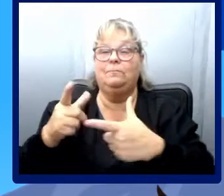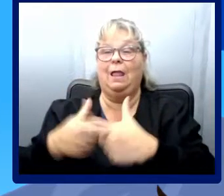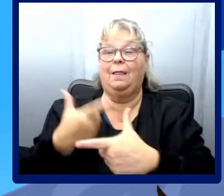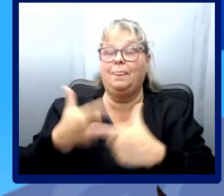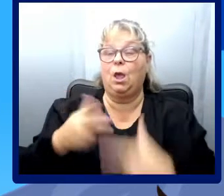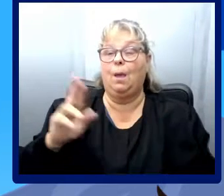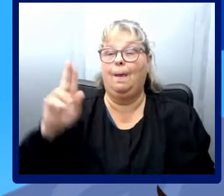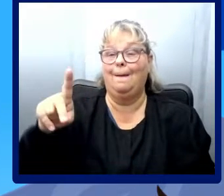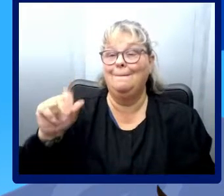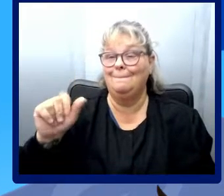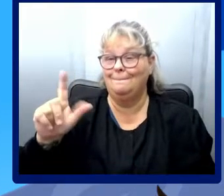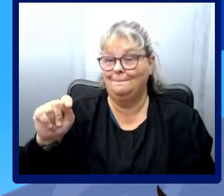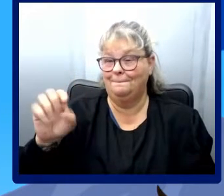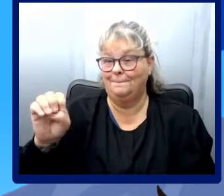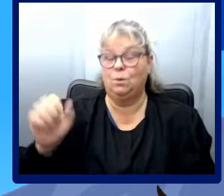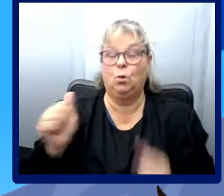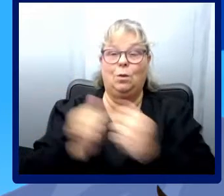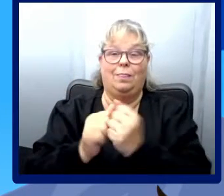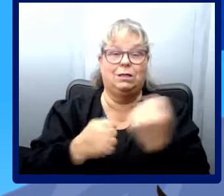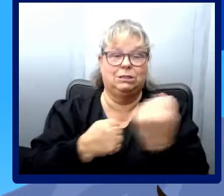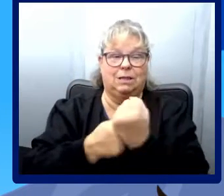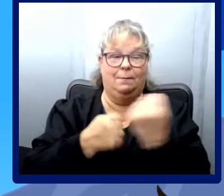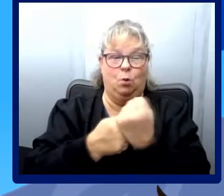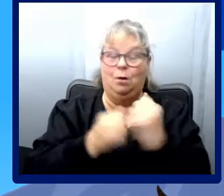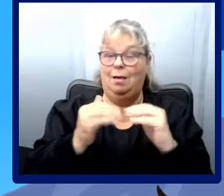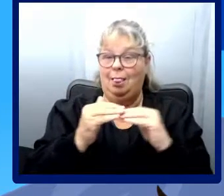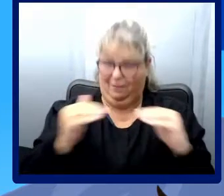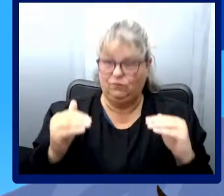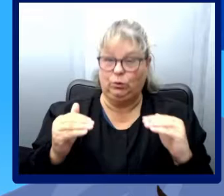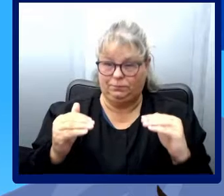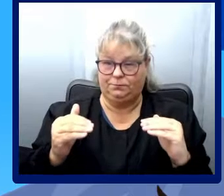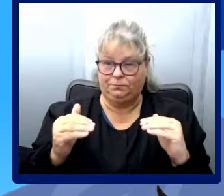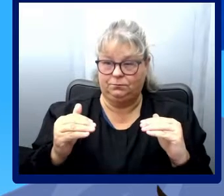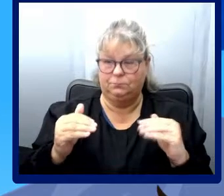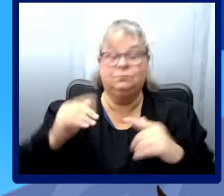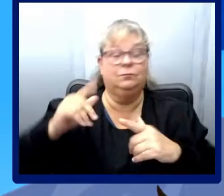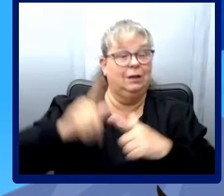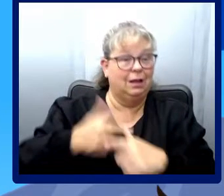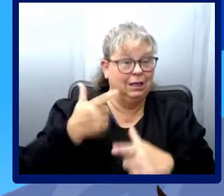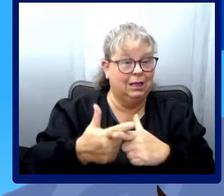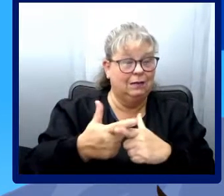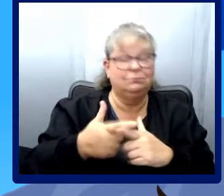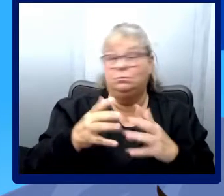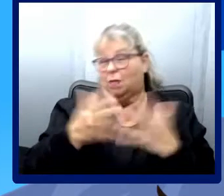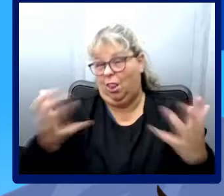con el nivel de soporte de la información de la cuenta. Pero como he mencionado, muchas cosas pueden ir mal.